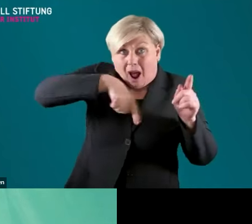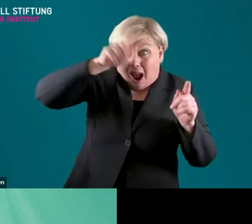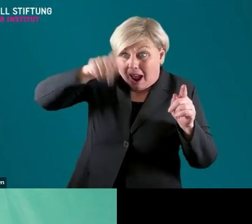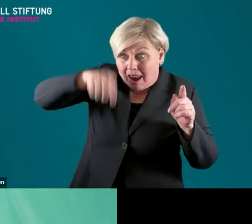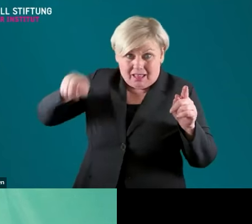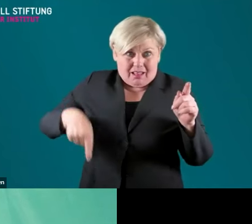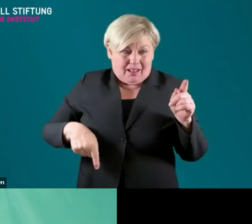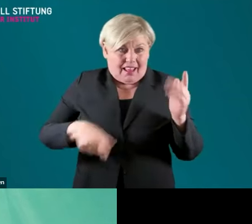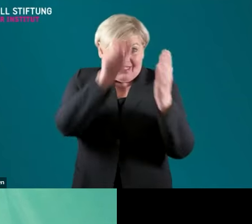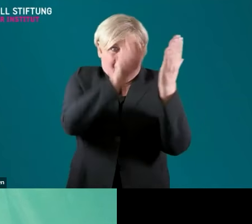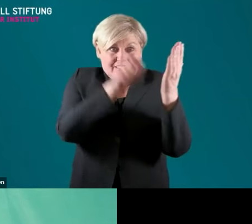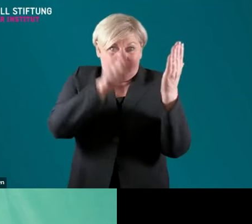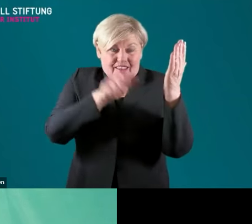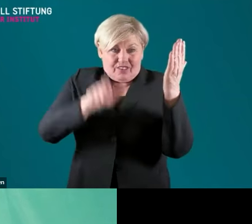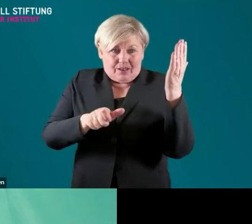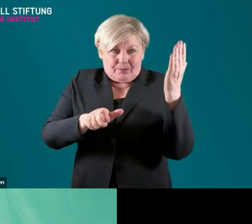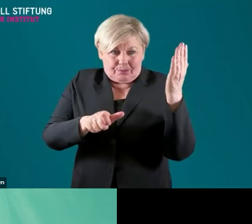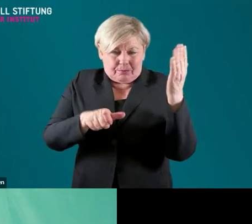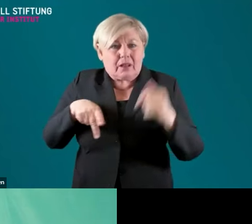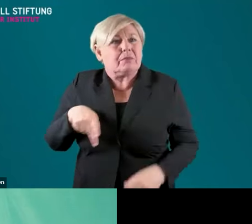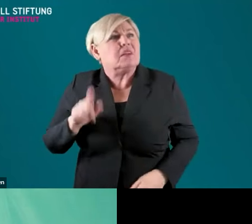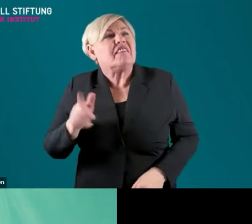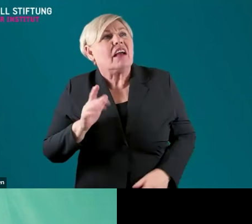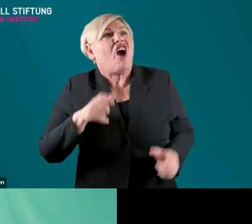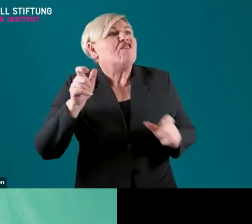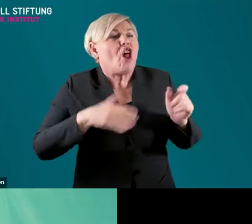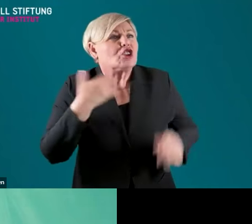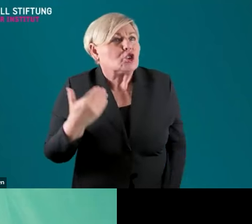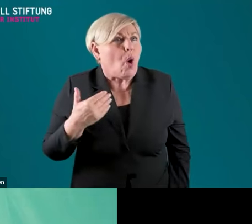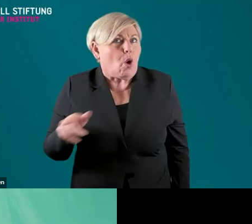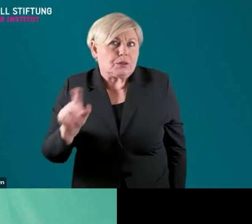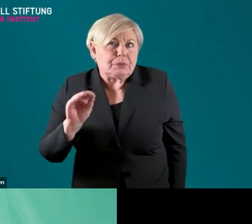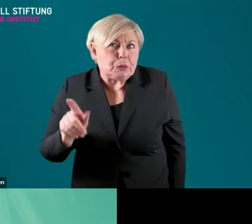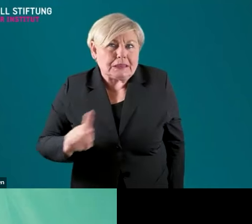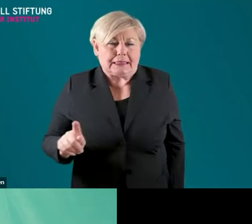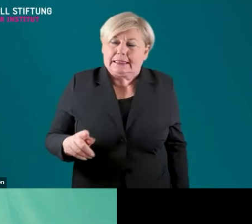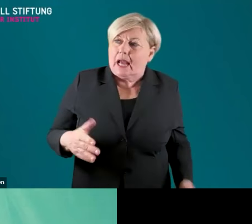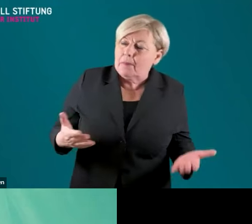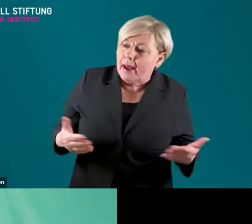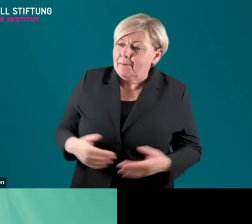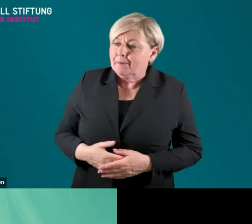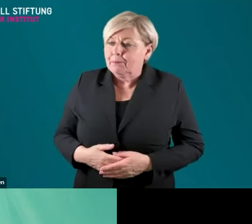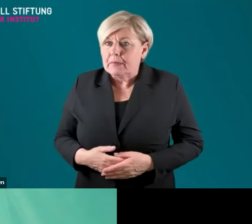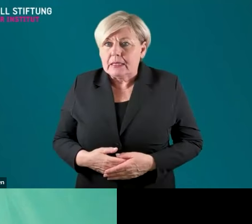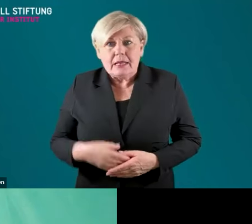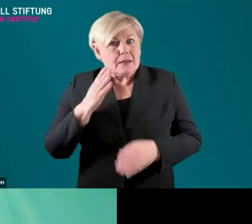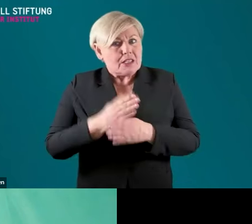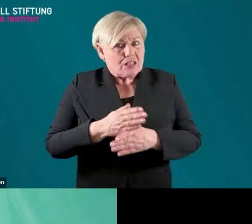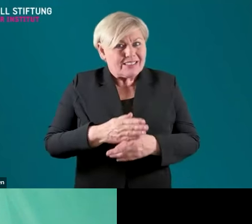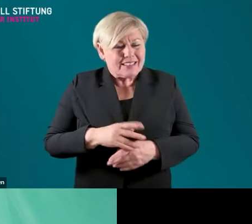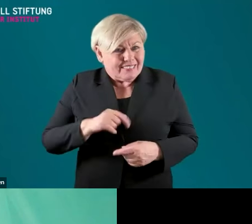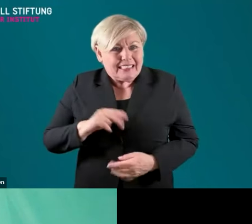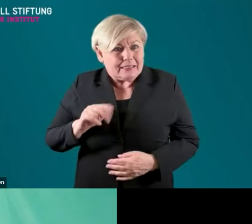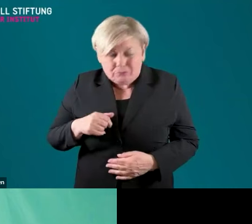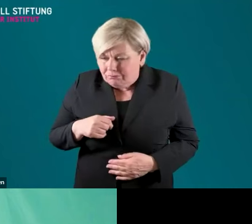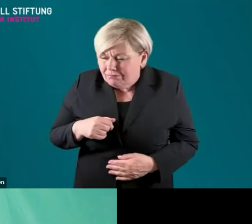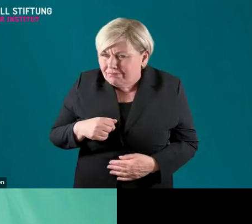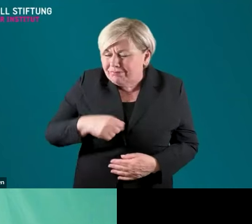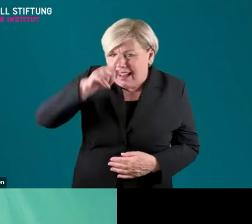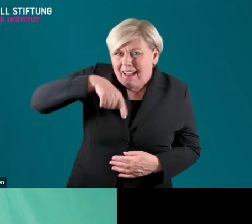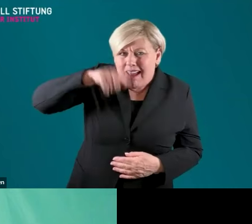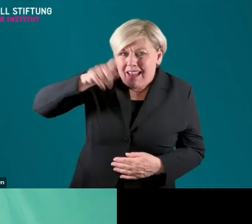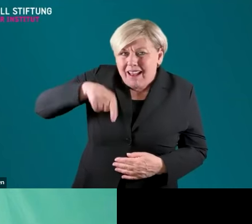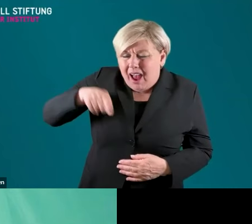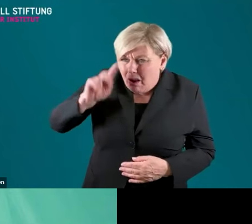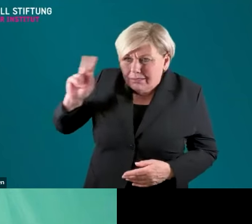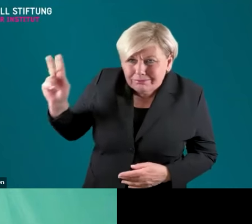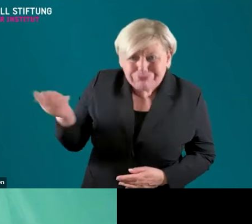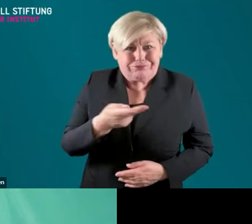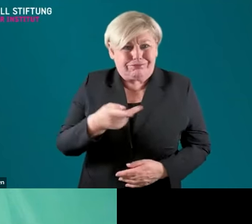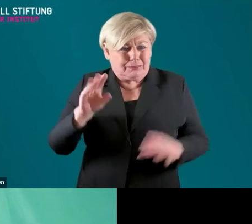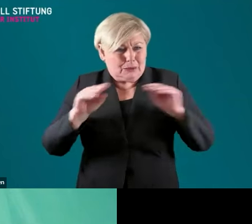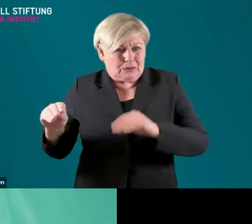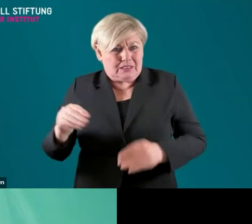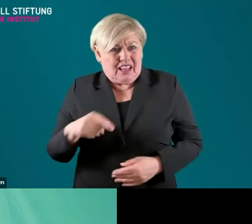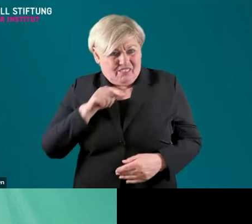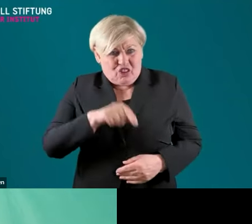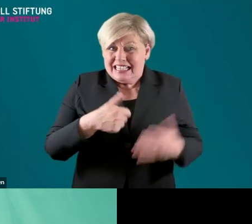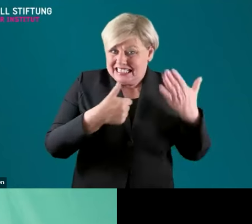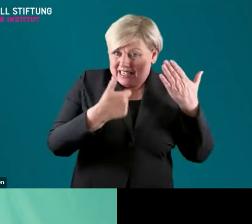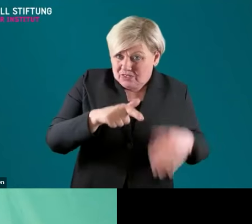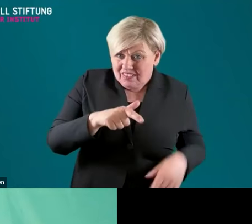Okay, Birgit Kelle würde jetzt vielleicht nicht von Volkstod sprechen, aber ansonsten teilen die wirklich, was weiß ich, 24 von diesen 26 Narrativen.